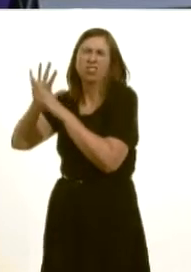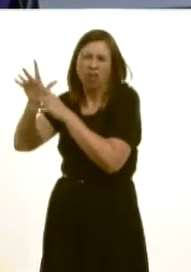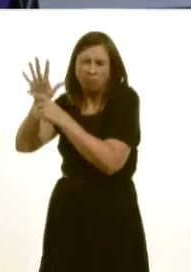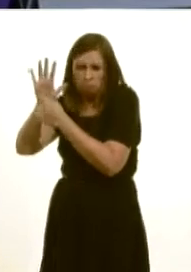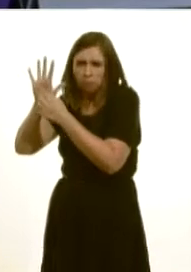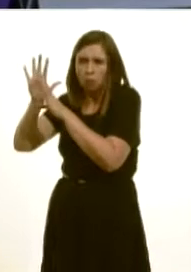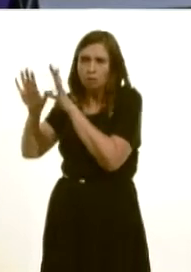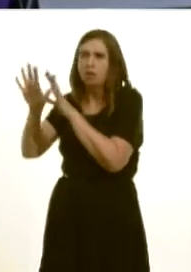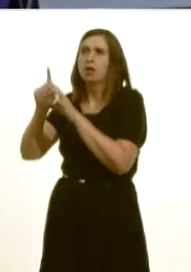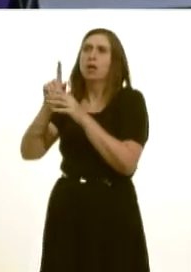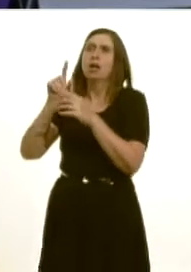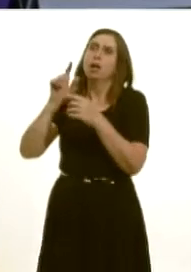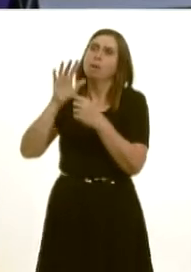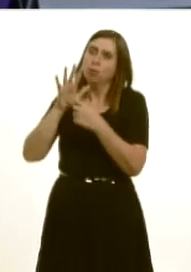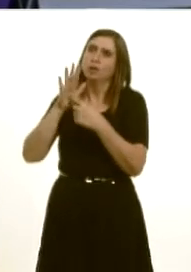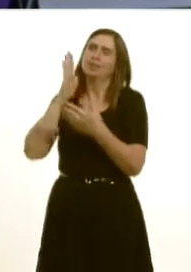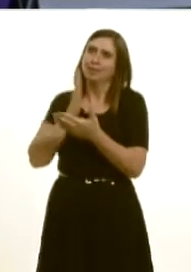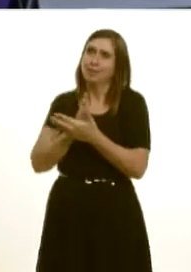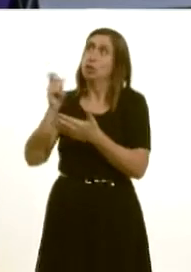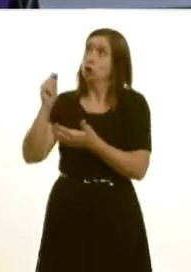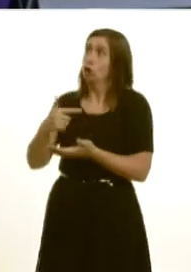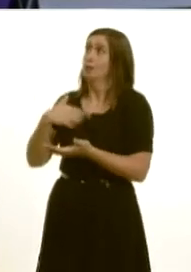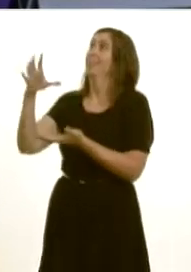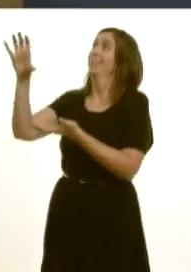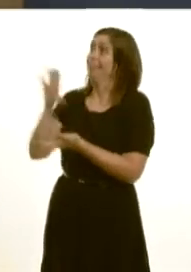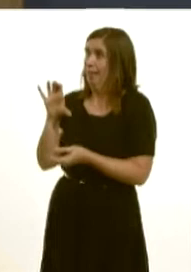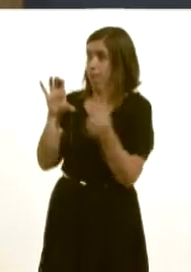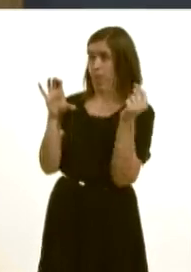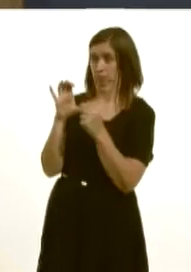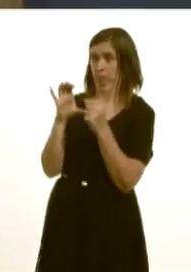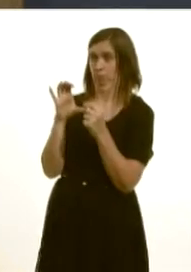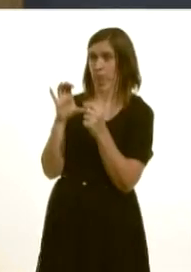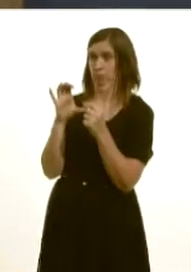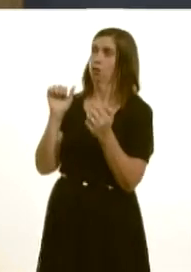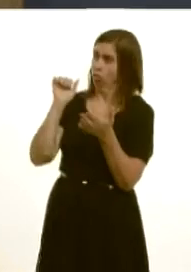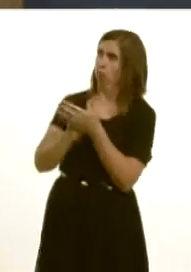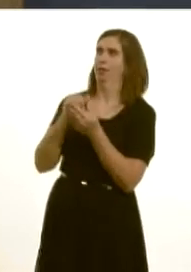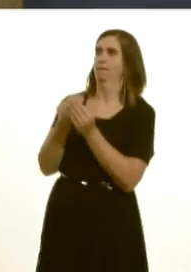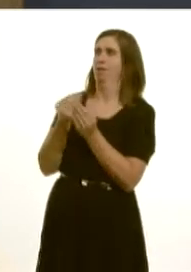nid yw hynny’n rhywbeth y gallwn ei weld yn parhau yn y blynyddoedd i ddod.